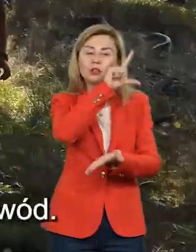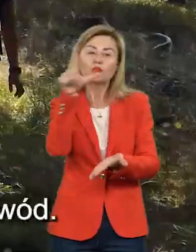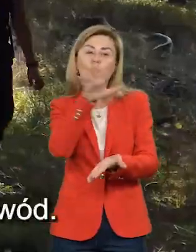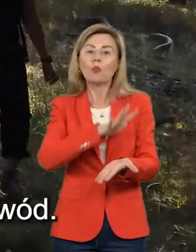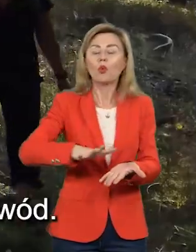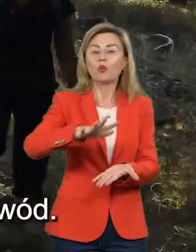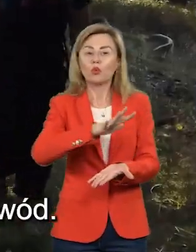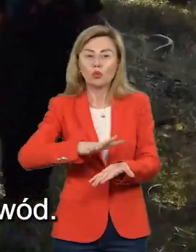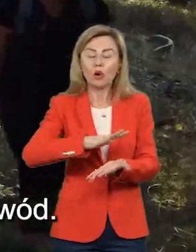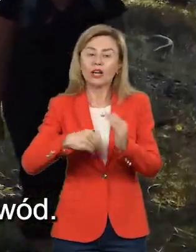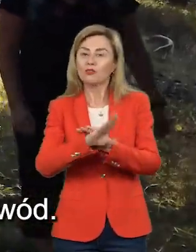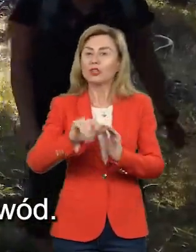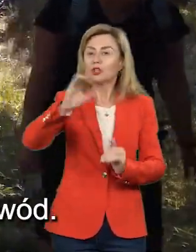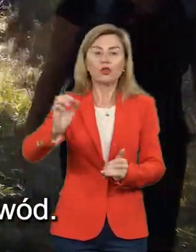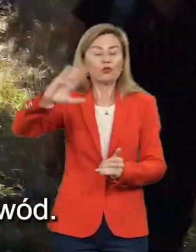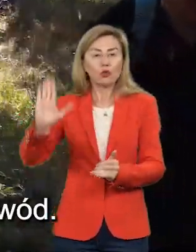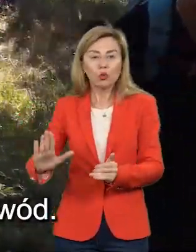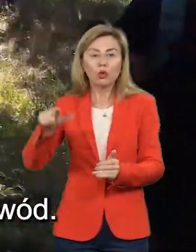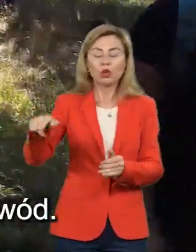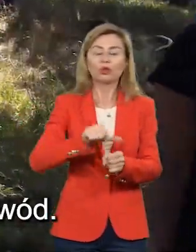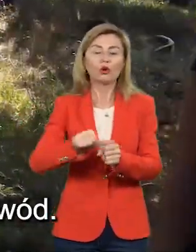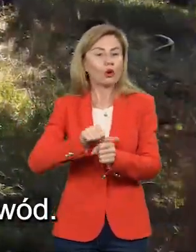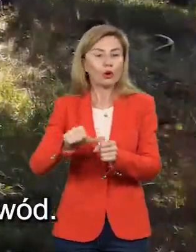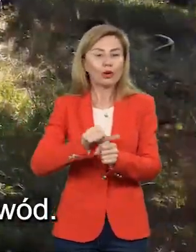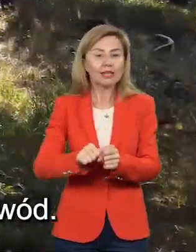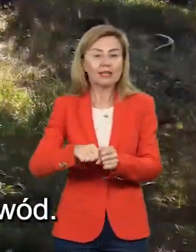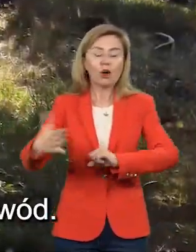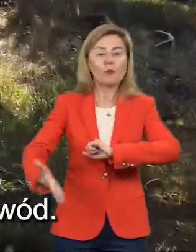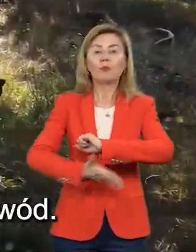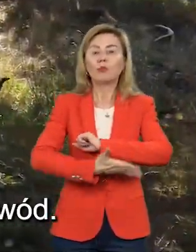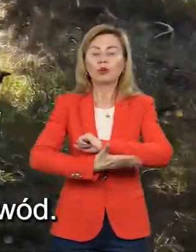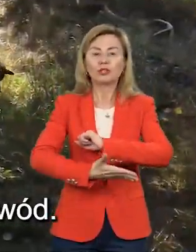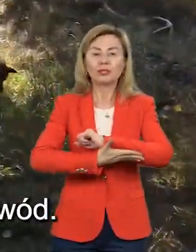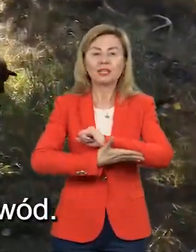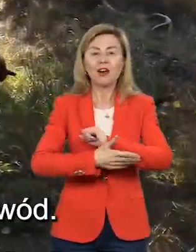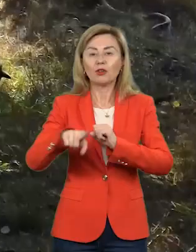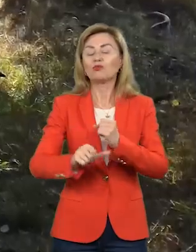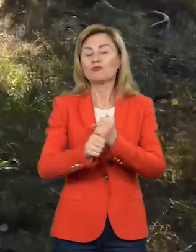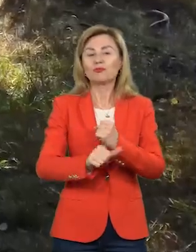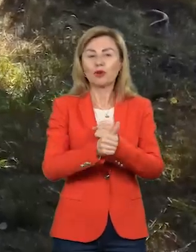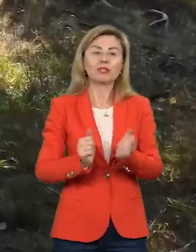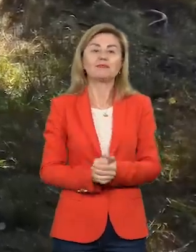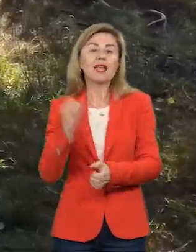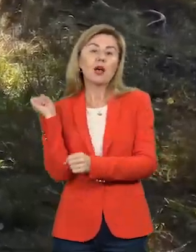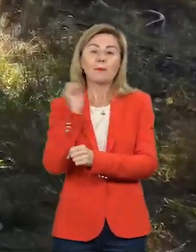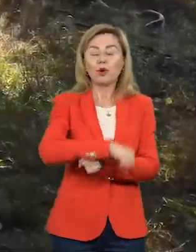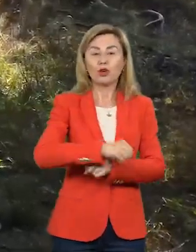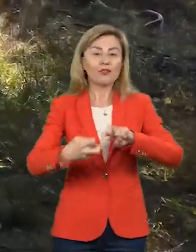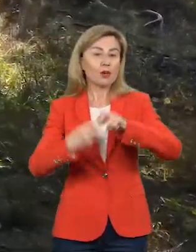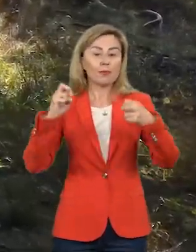Wyjścia w góry, bycie razem to jest jak najlepszy ku temu powód. Przełamywanie barier, to jest najtrudniejsze,